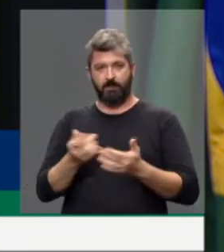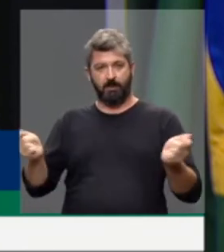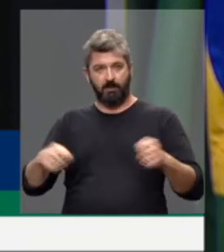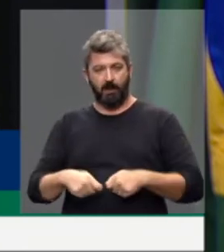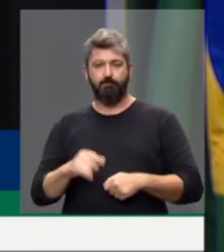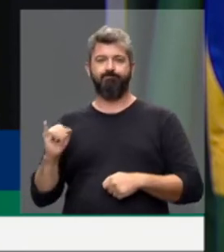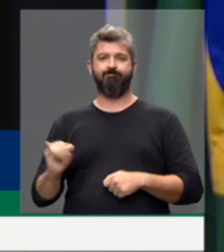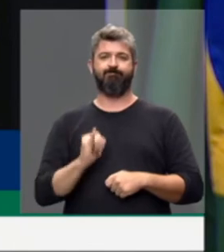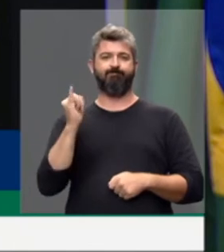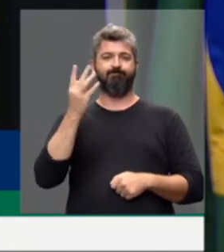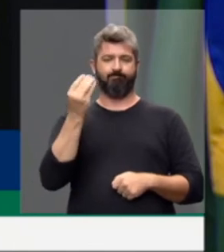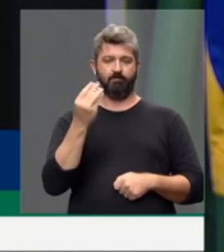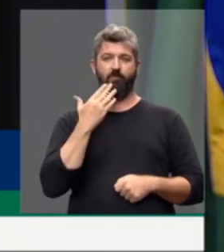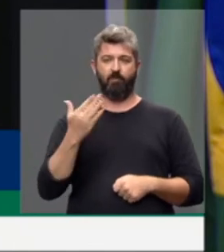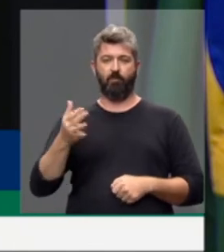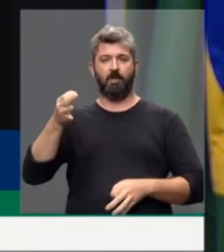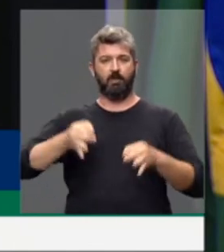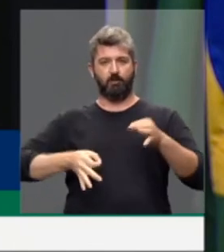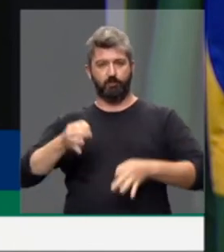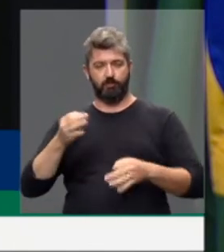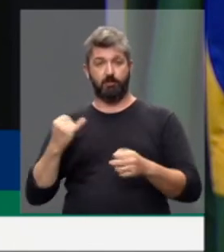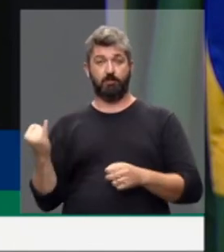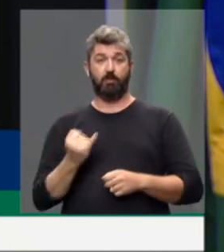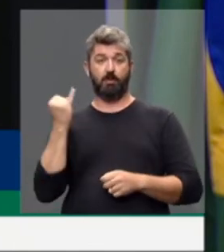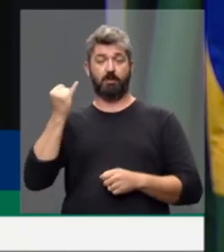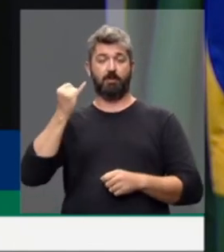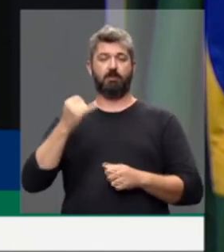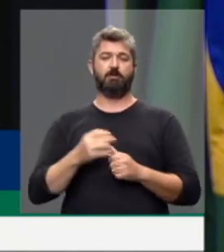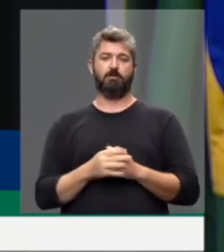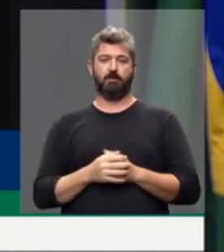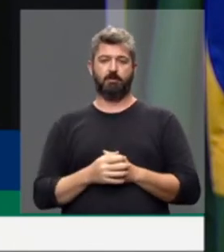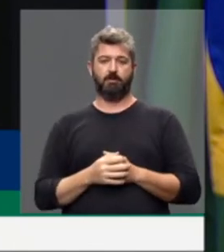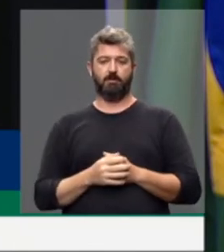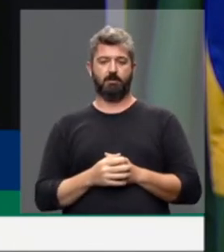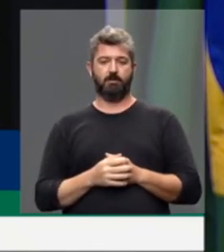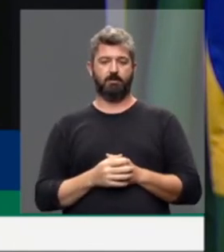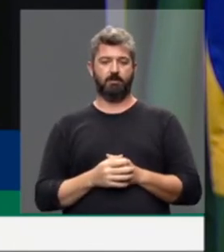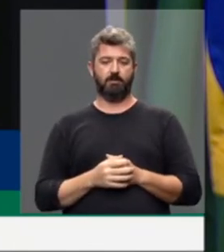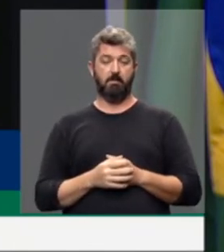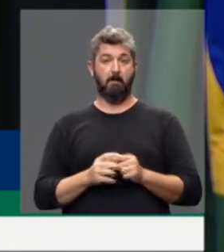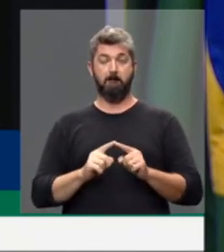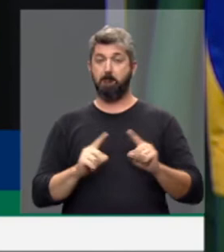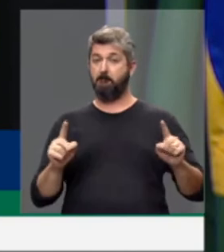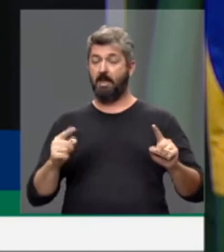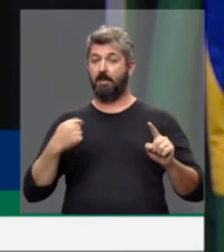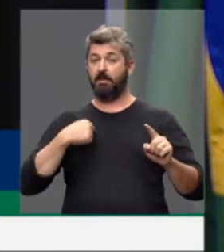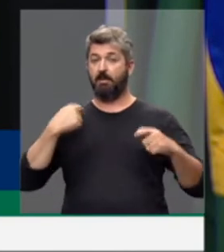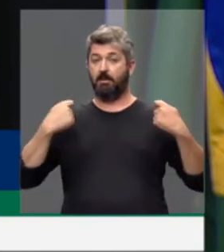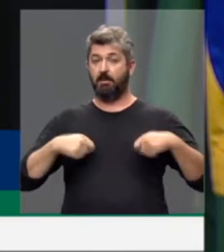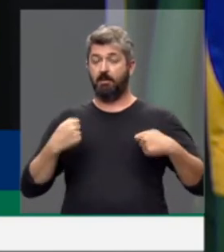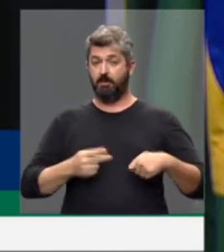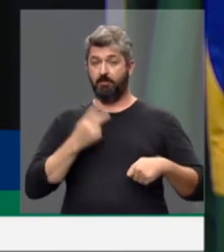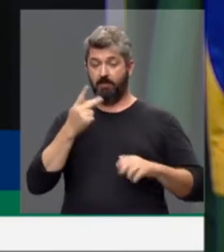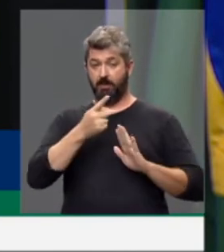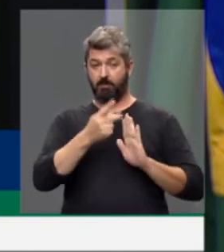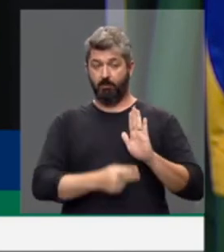A JUSTIÇA . TODOS NÓS QUEREMOS TER OU TEMOS UM ADVOGADO DE CONFIANÇA. É FUNDAMENTAL PARA A JUSTIÇA,